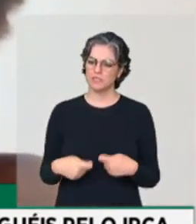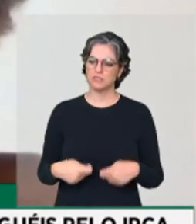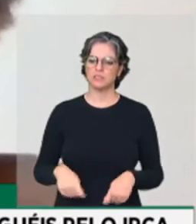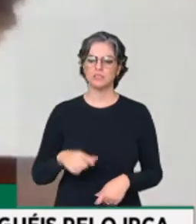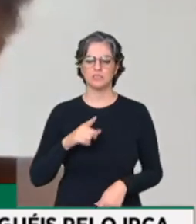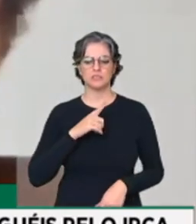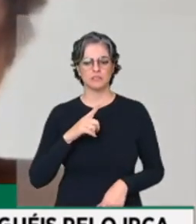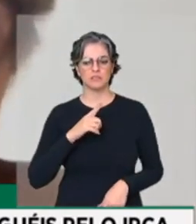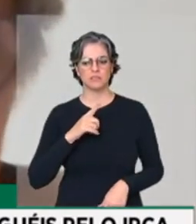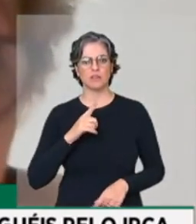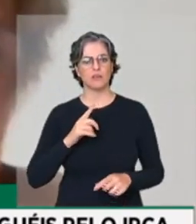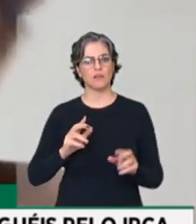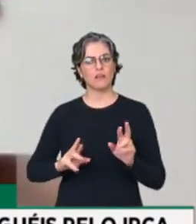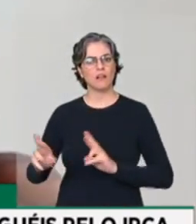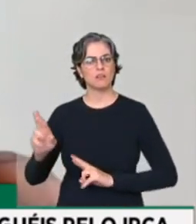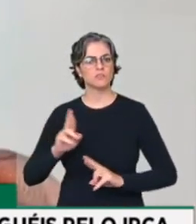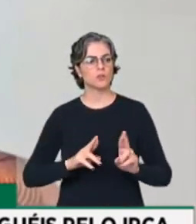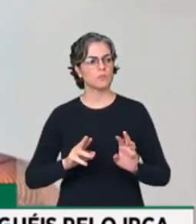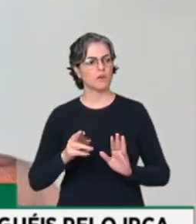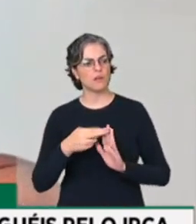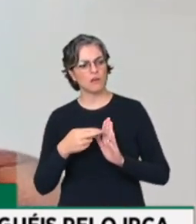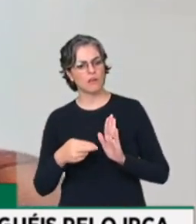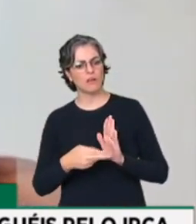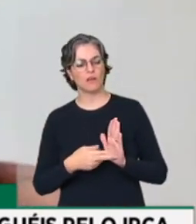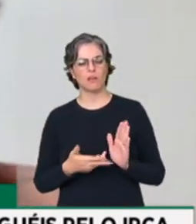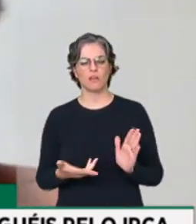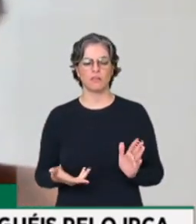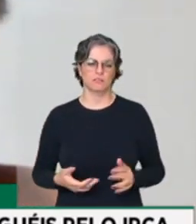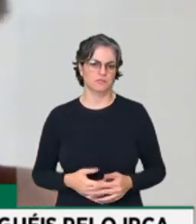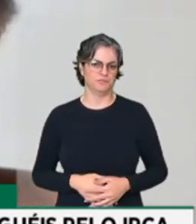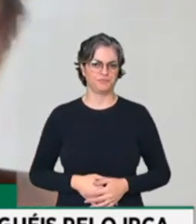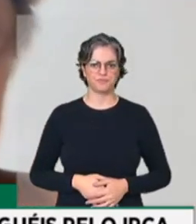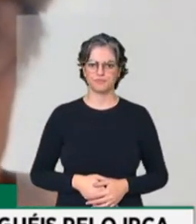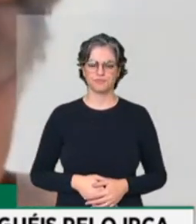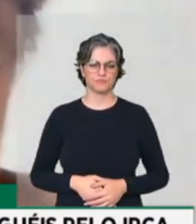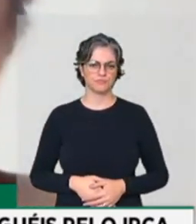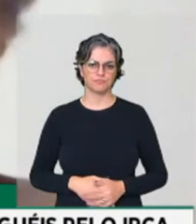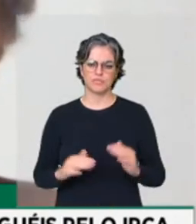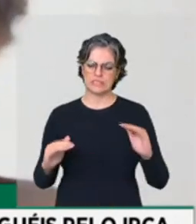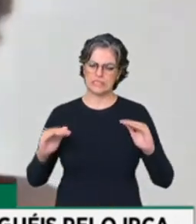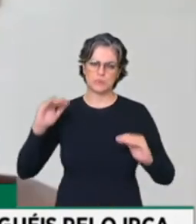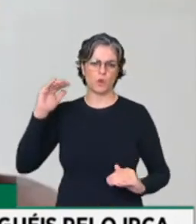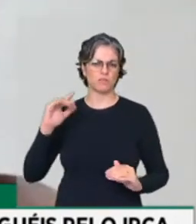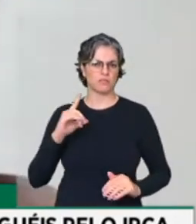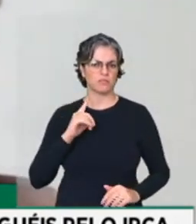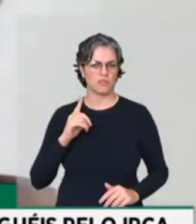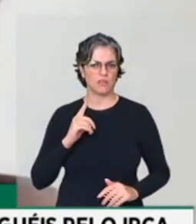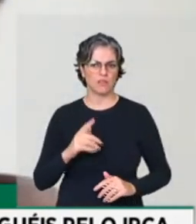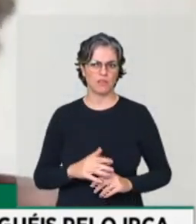PRECISA TER RELAÇÕES... QUE RECONHEÇAM QUE HÁ DESIGUALDADES. ESSE PAÍS CONSTRUIU O CÓDIGO DE DEFESA DO CONSUMIDOR COM ESSA LÓ GICA, LEI MARIA DA PENHA COM